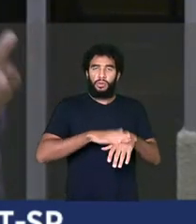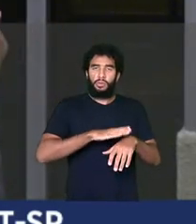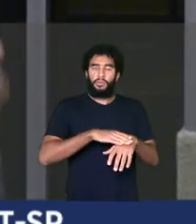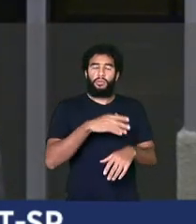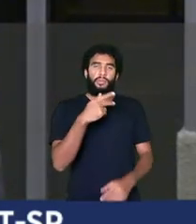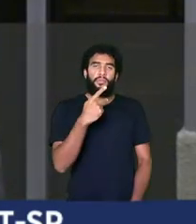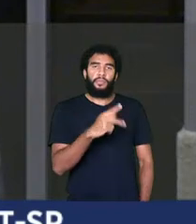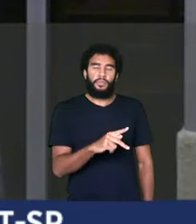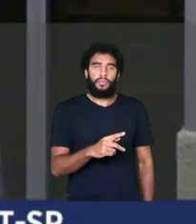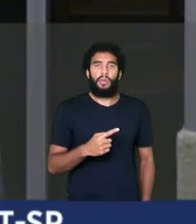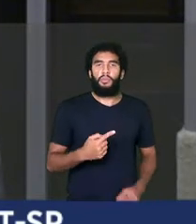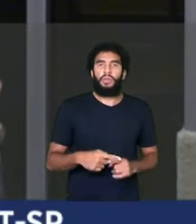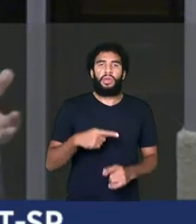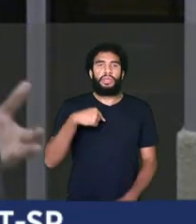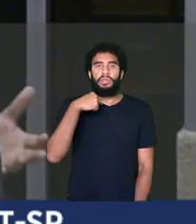DO PLANO DE SAÚDE, QUANDO ELE REQUERER NA DOENÇA QUE ELE